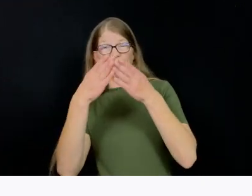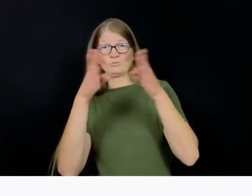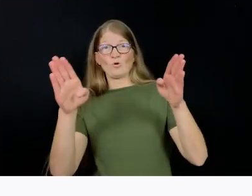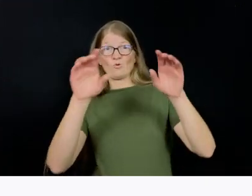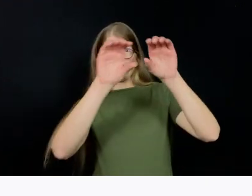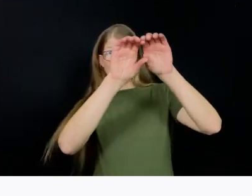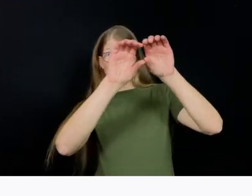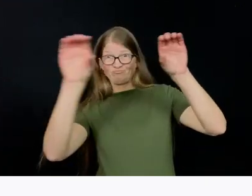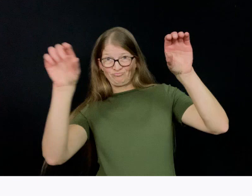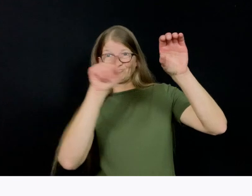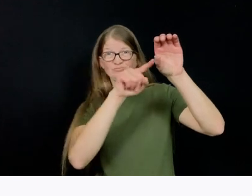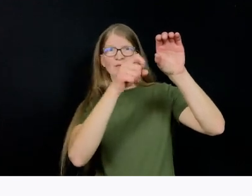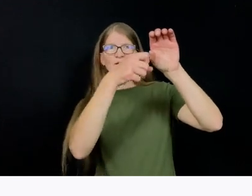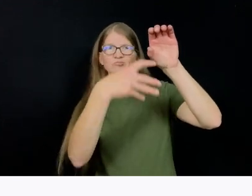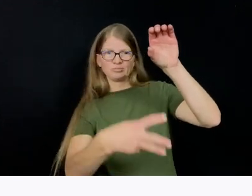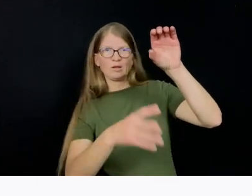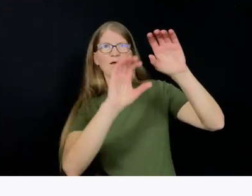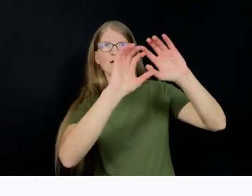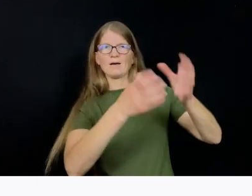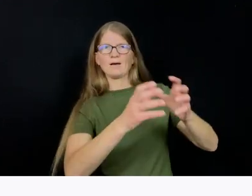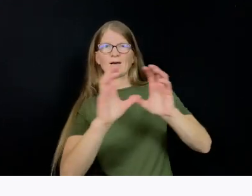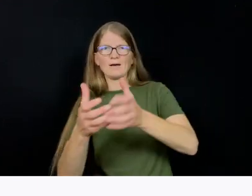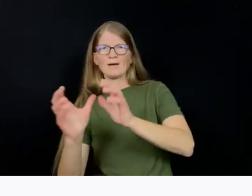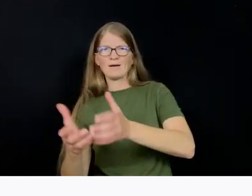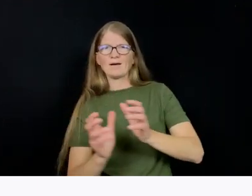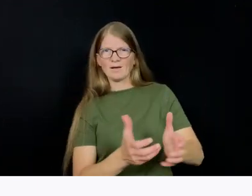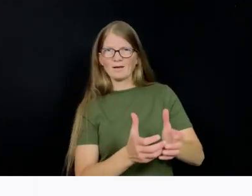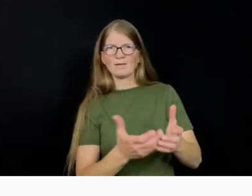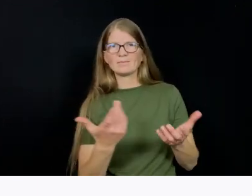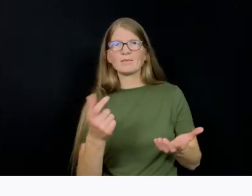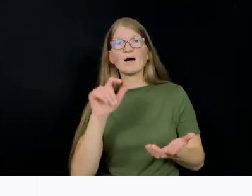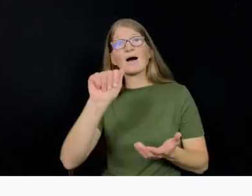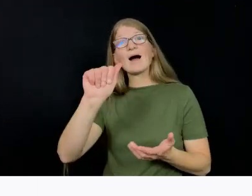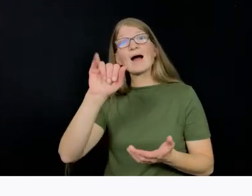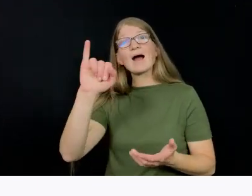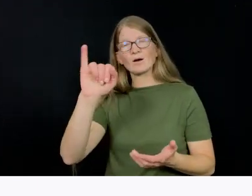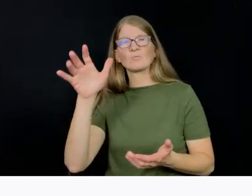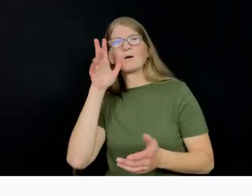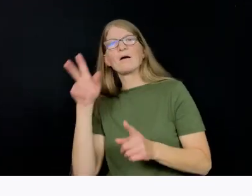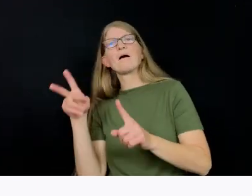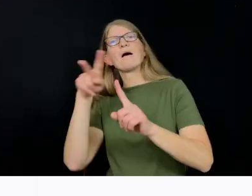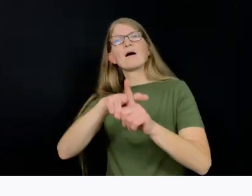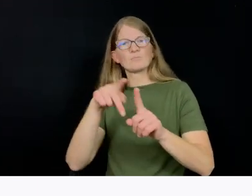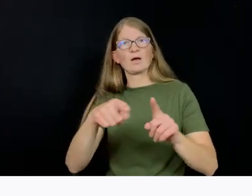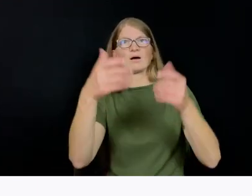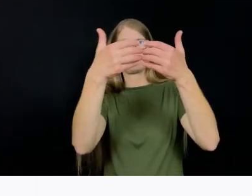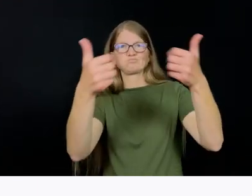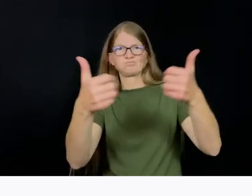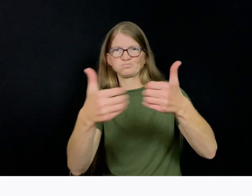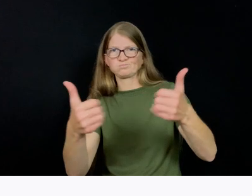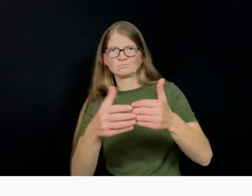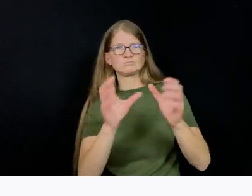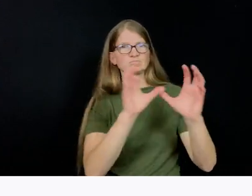لقد بدأنا الآن في استخدام الذكاء الاصطناعي للتعرف على هذه الموضوعات الفرعية مما يتيح لنا معرفة الفروق الدقيقة